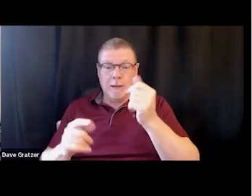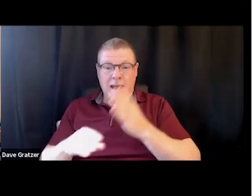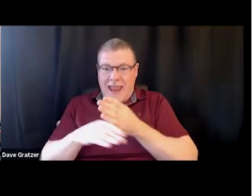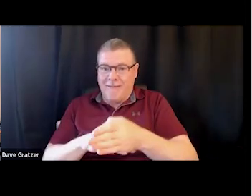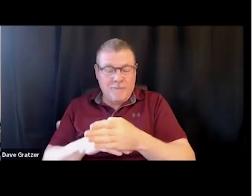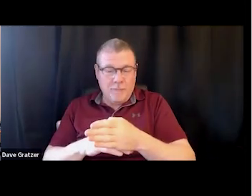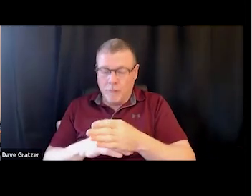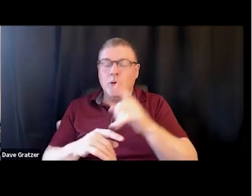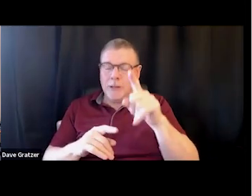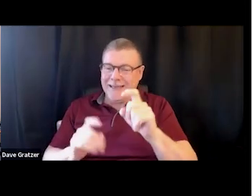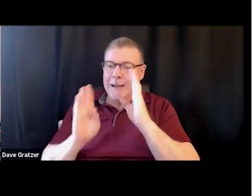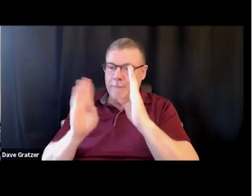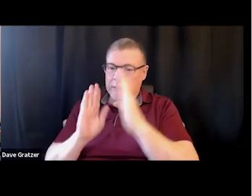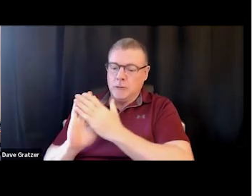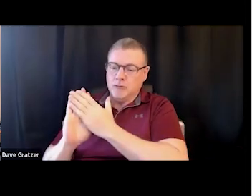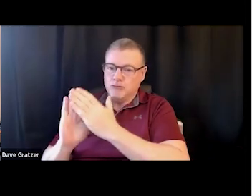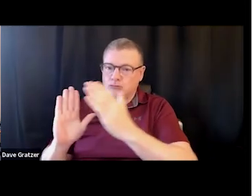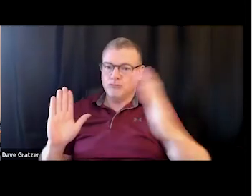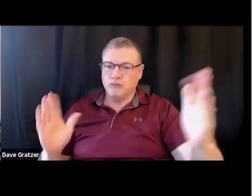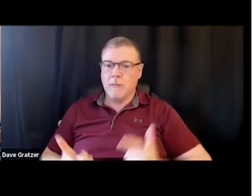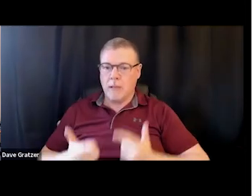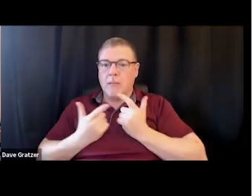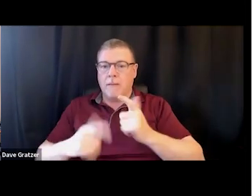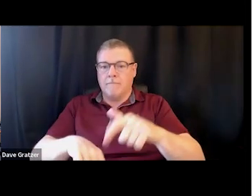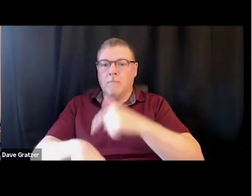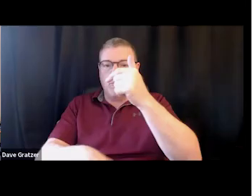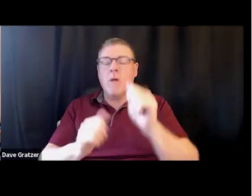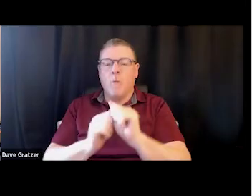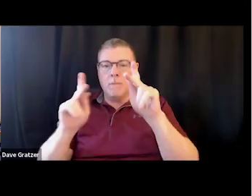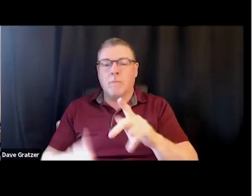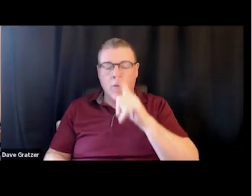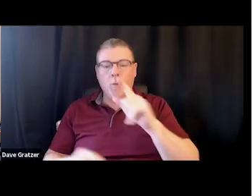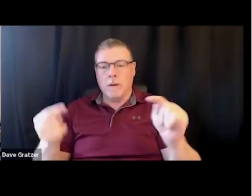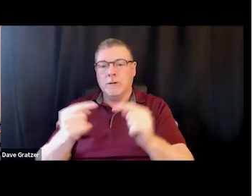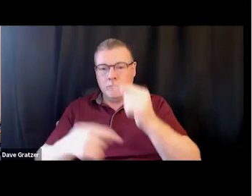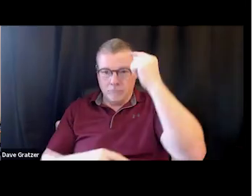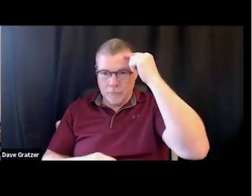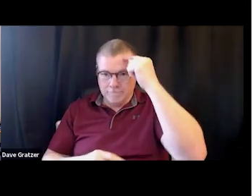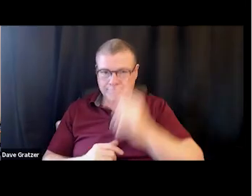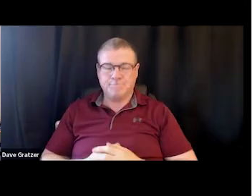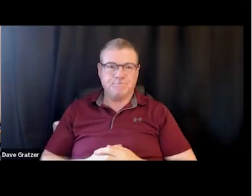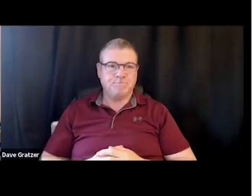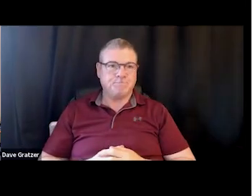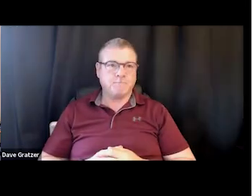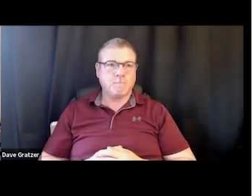es algo a lo que prestar atención de por vida para una persona con lesión cerebral. Las lesiones cerebrales están asociadas